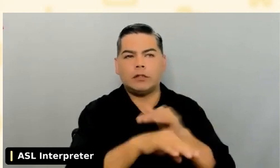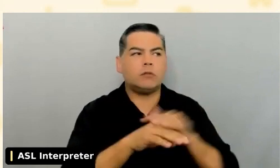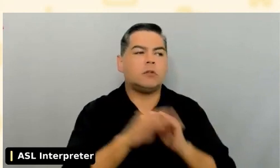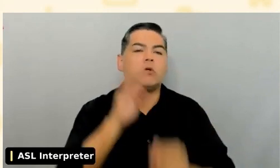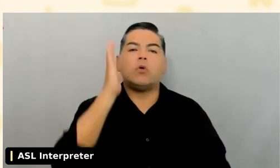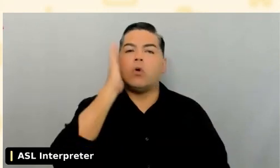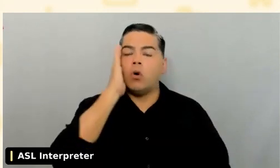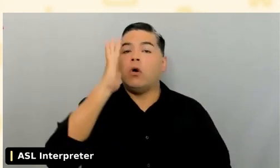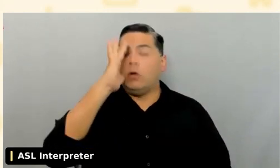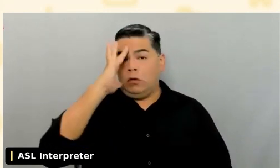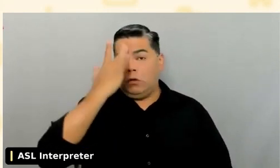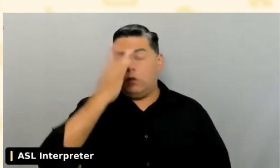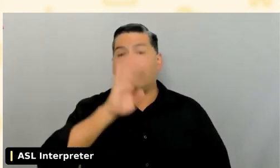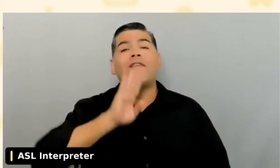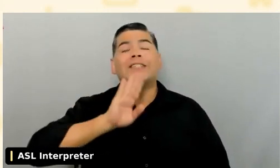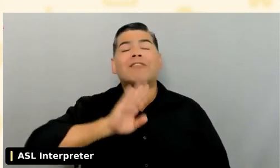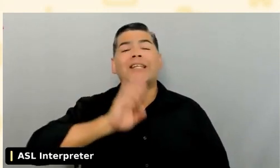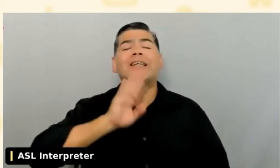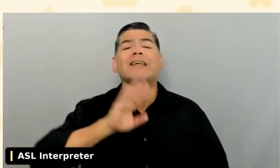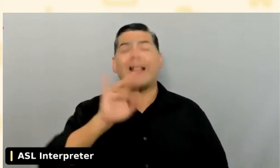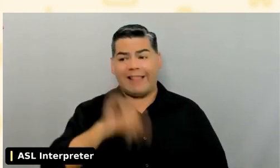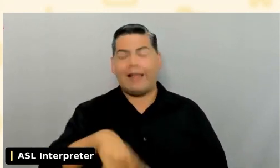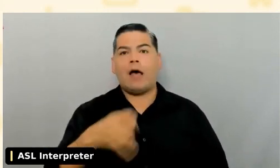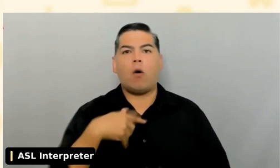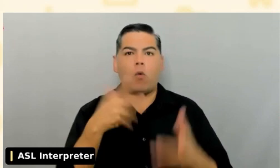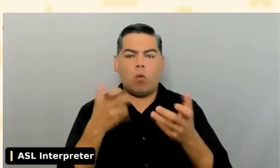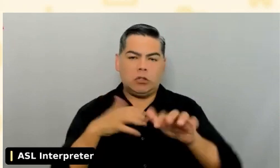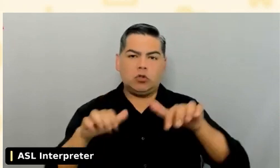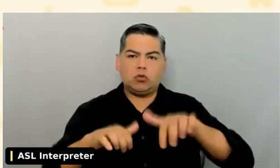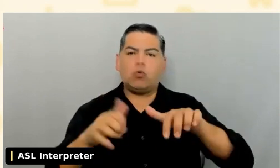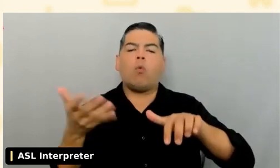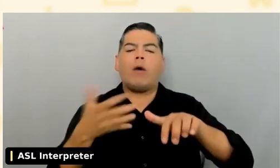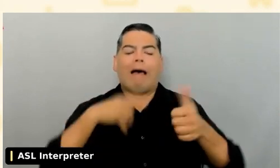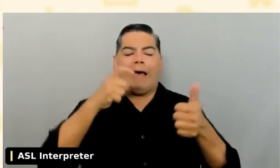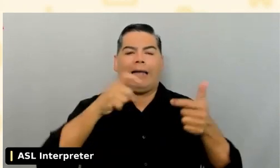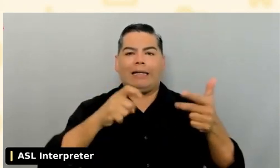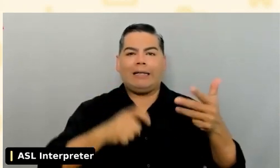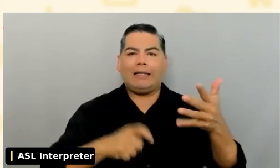Y es ese tipo de cosas, asegurarme de que puedo hacer lo que necesito hacer sin frustrarme.